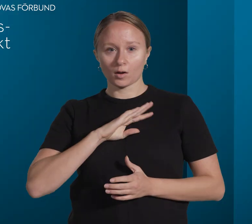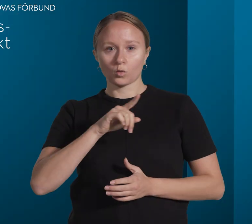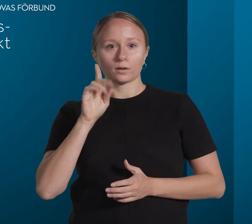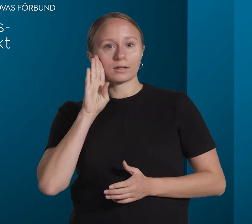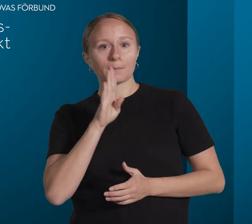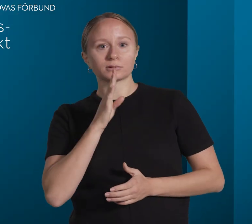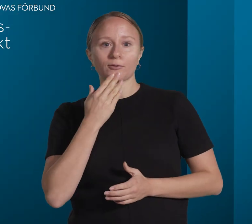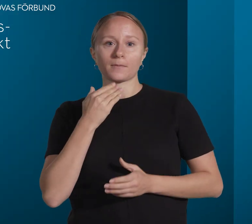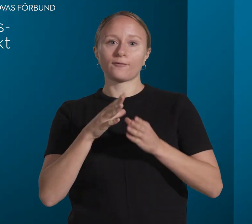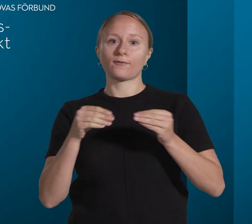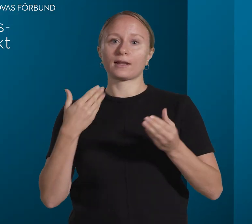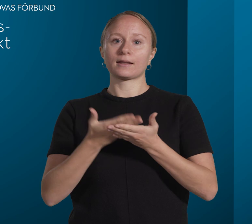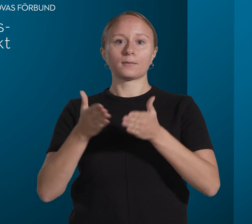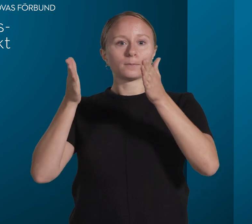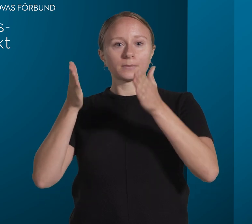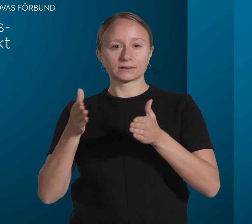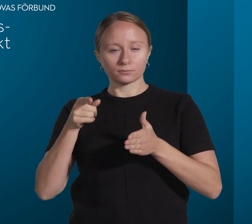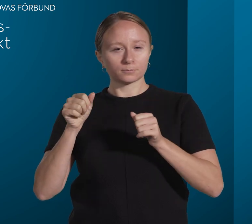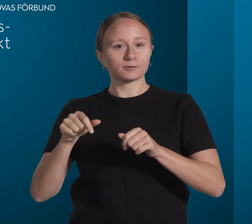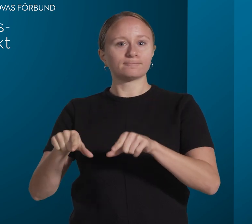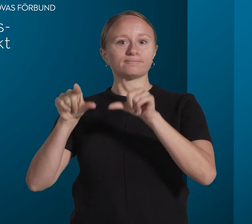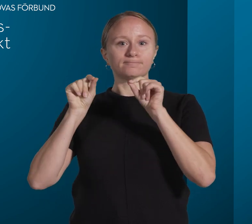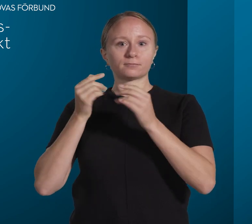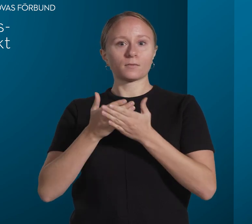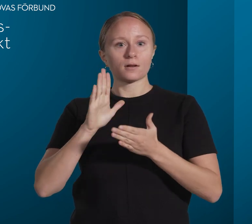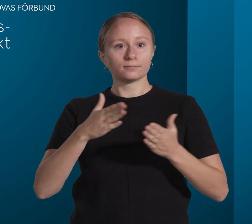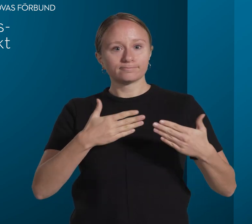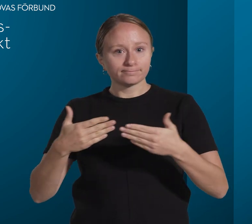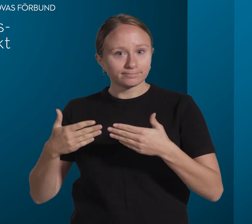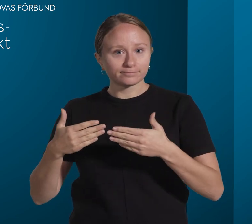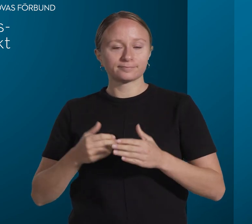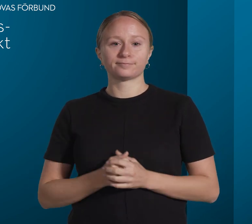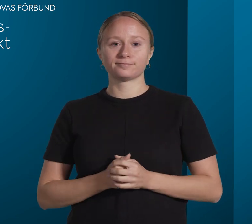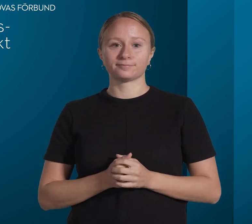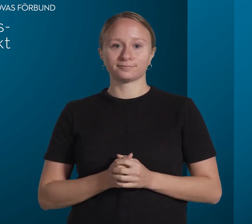Vill du tipsa oss om någon som förtjänar att uppmärksammas för sina insatser?